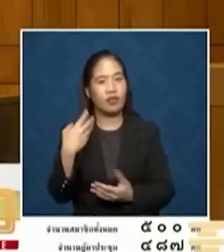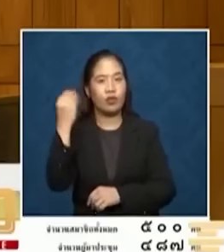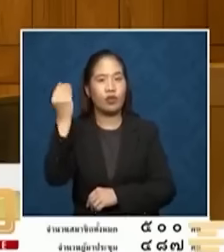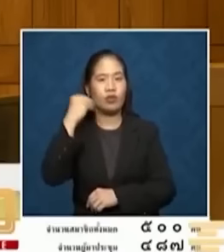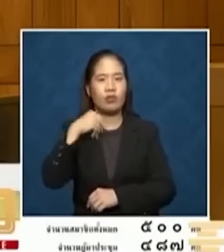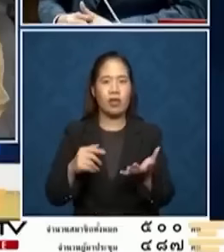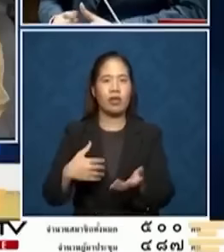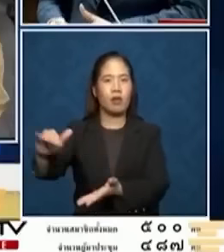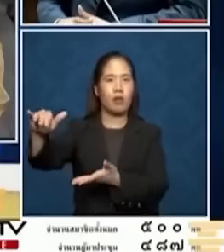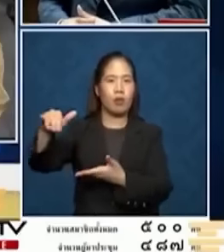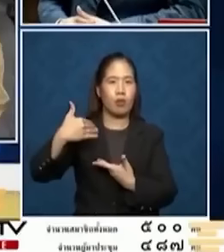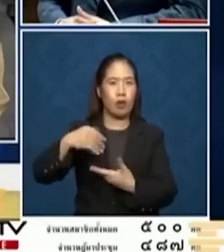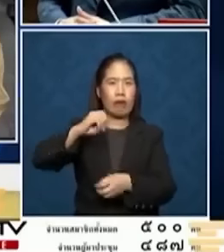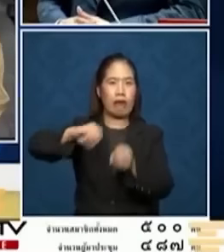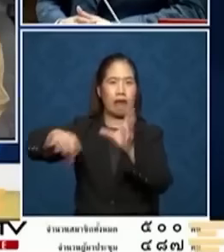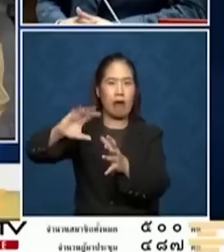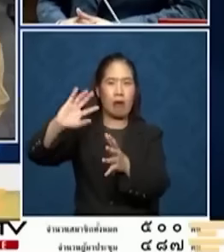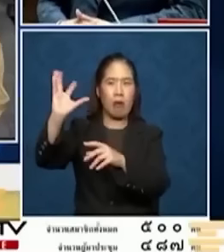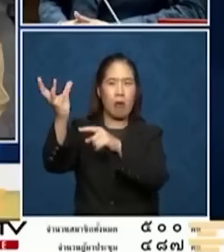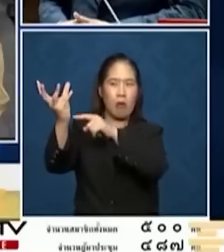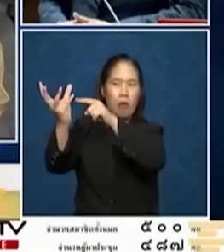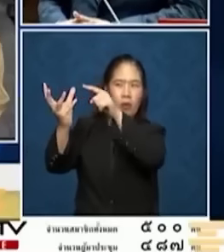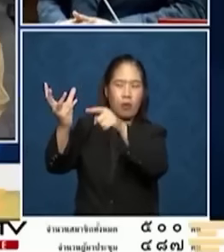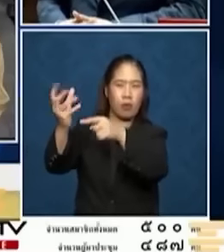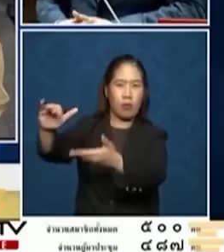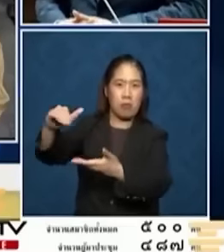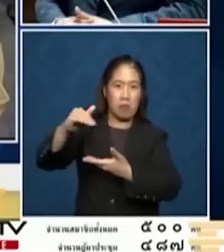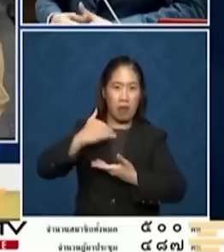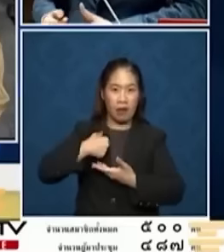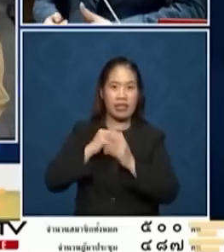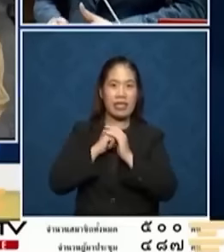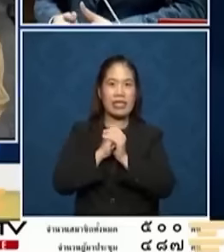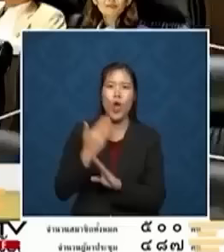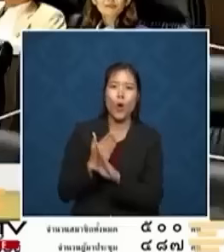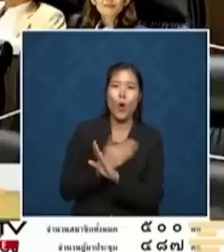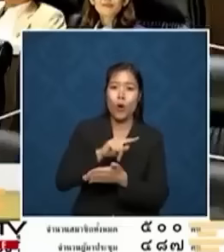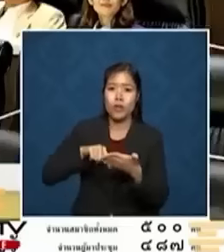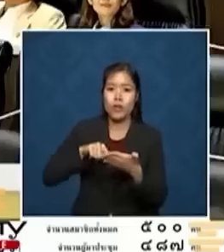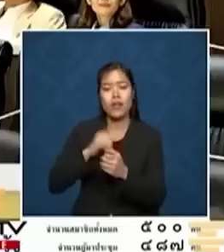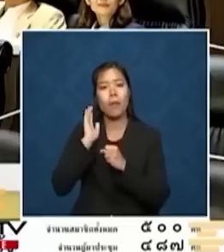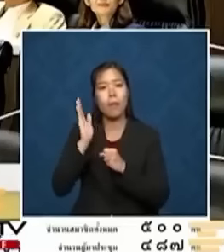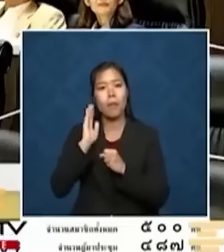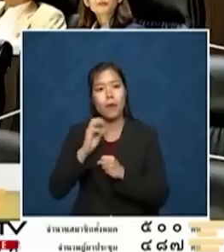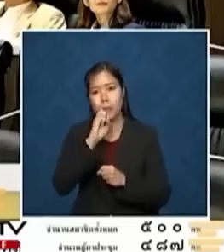คุณทักษิณเข้าเกณฑ์จริงเหรอค่ะออกมาจาก เรือนจำแป๊บเดียวโน่นเชียงใหม่ไปนู่นไป